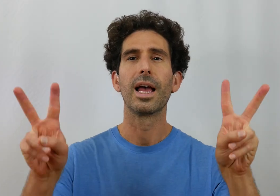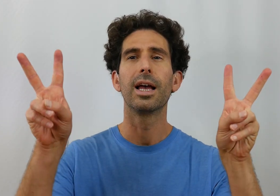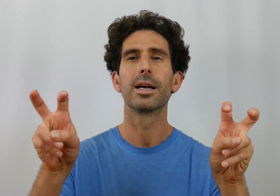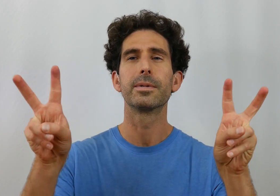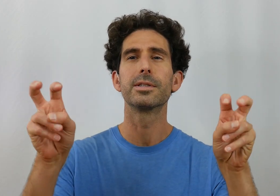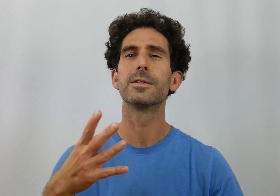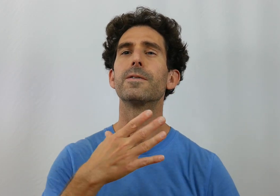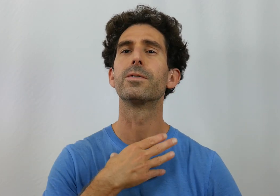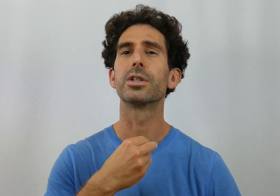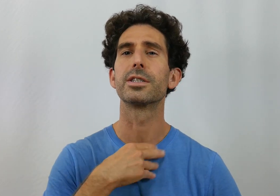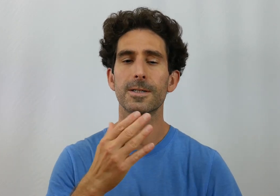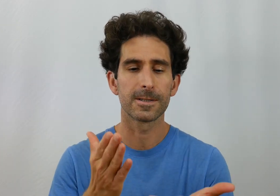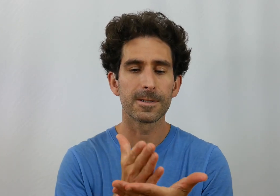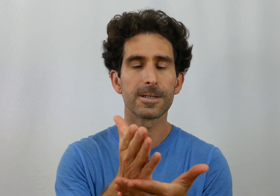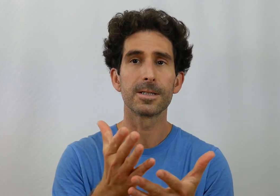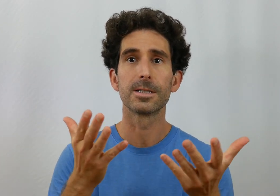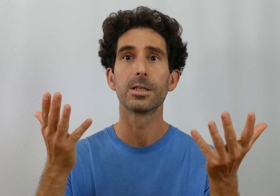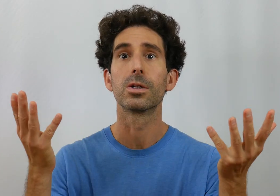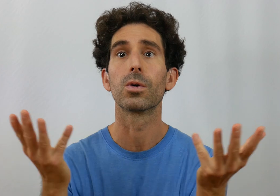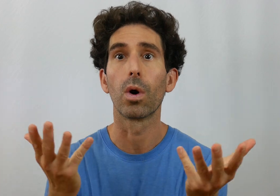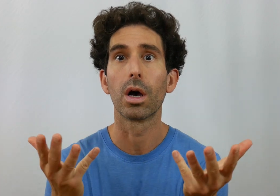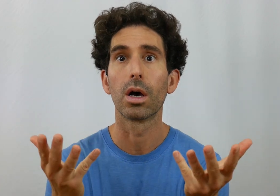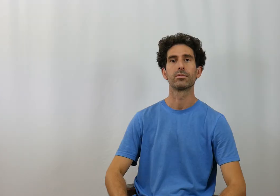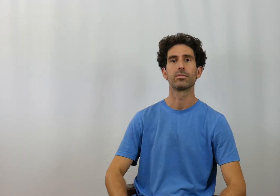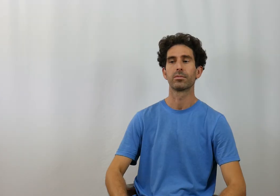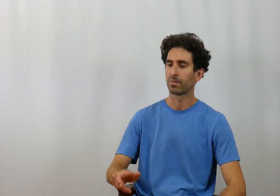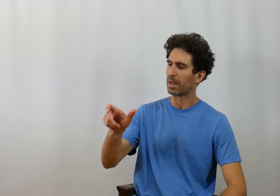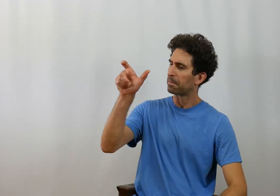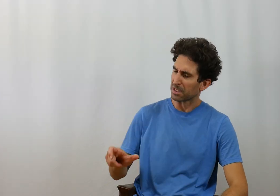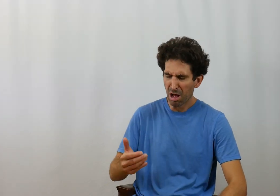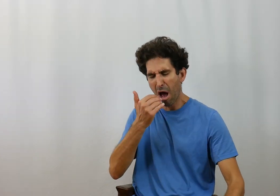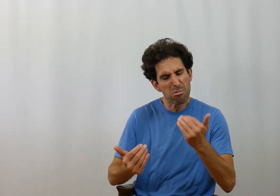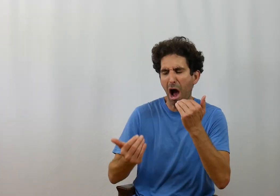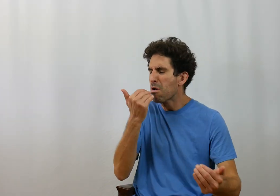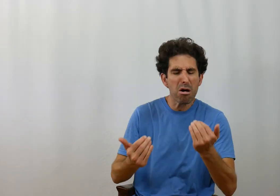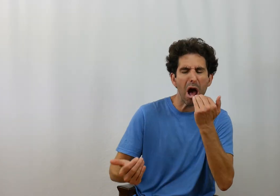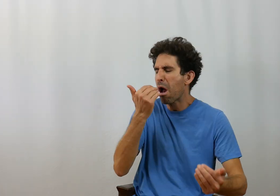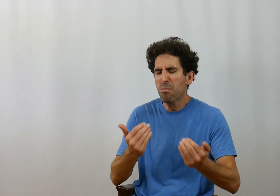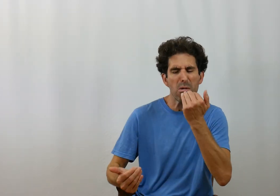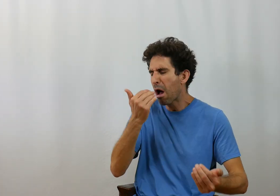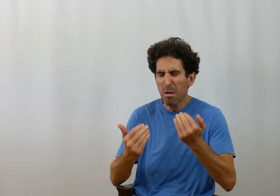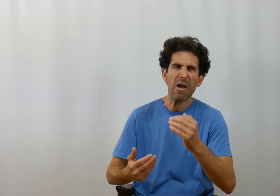Que veut dire cette expression ? Qu'une personne mange beaucoup.